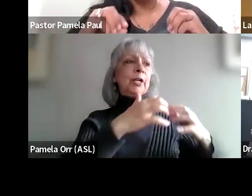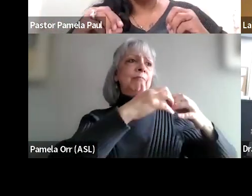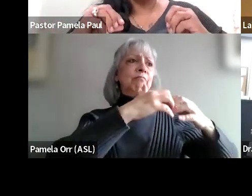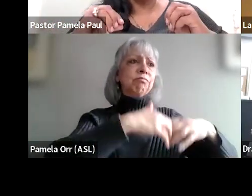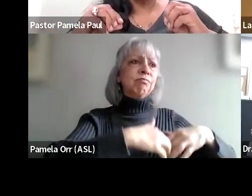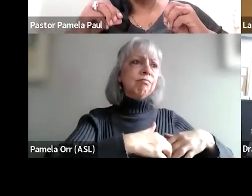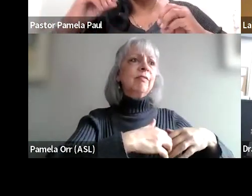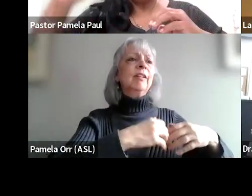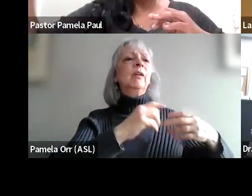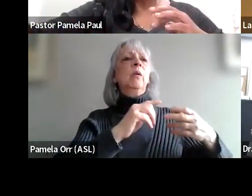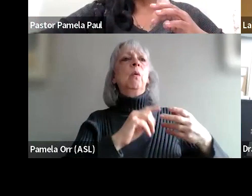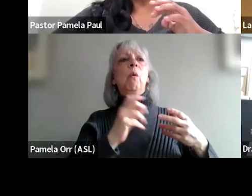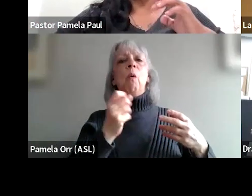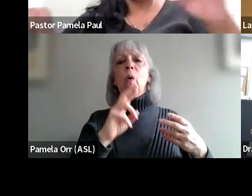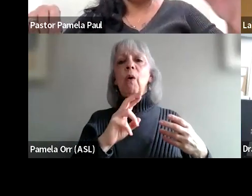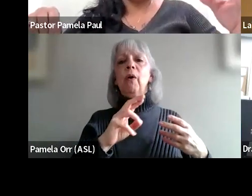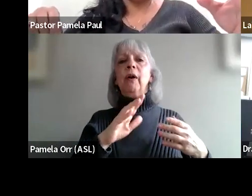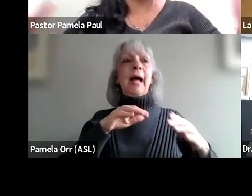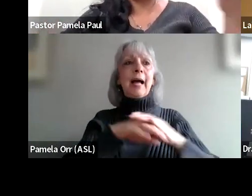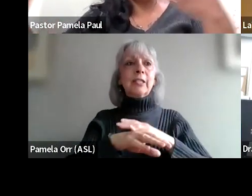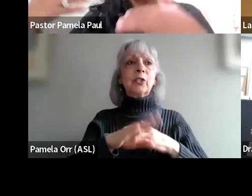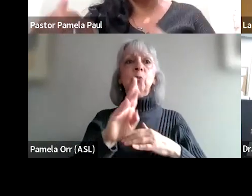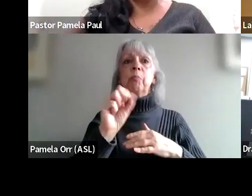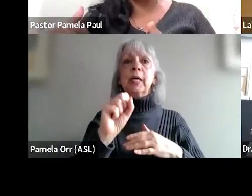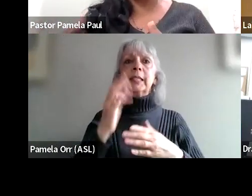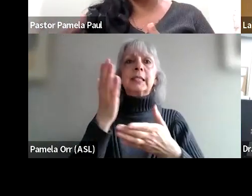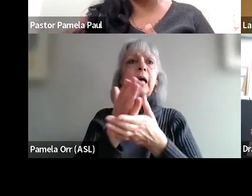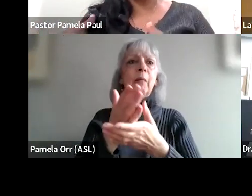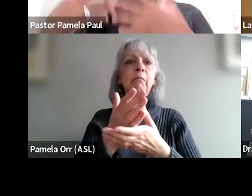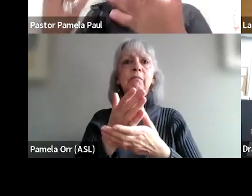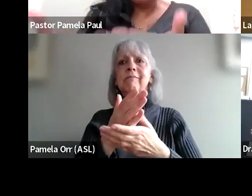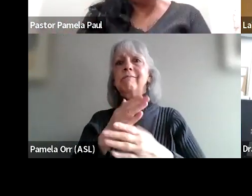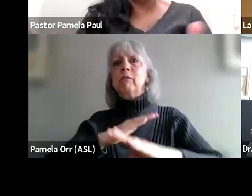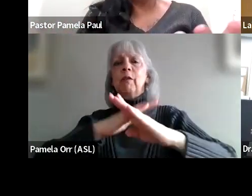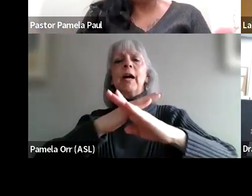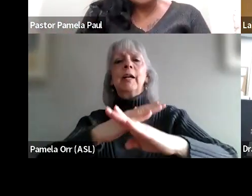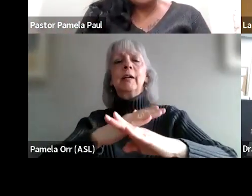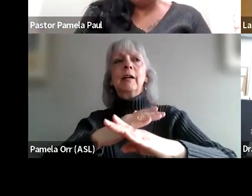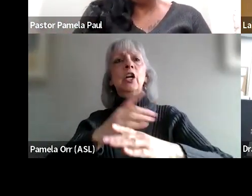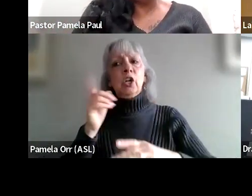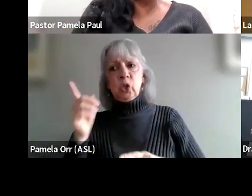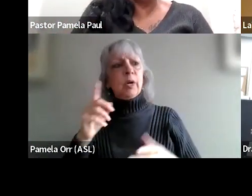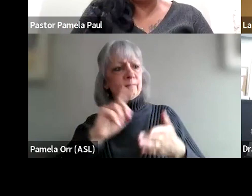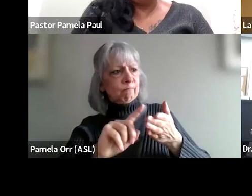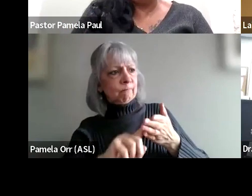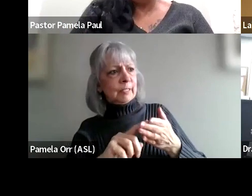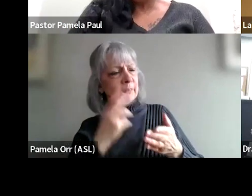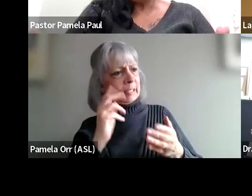o el acceso a la parada de autobús y eso, como parte de una comunidad de fe, lo verían y dirían: "¿Cómo podemos ayudar a estas personas?".